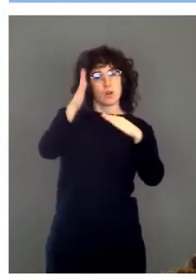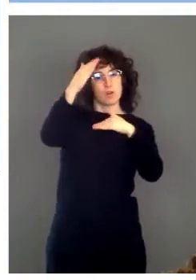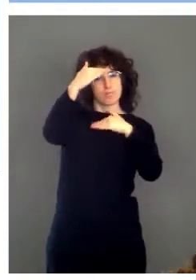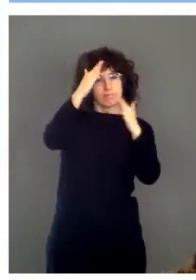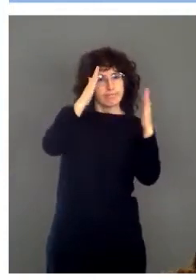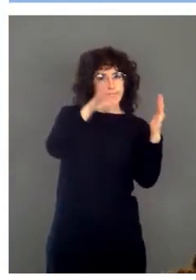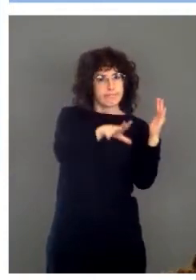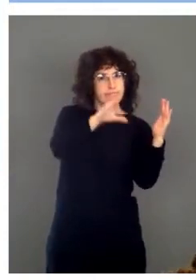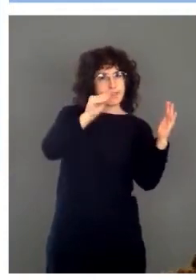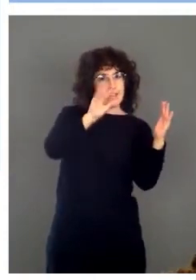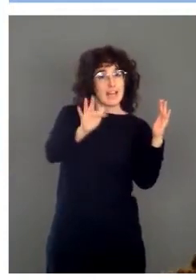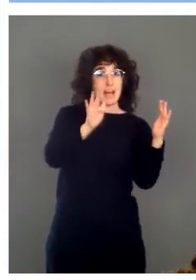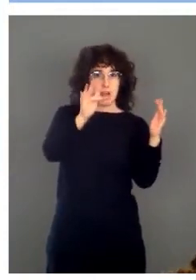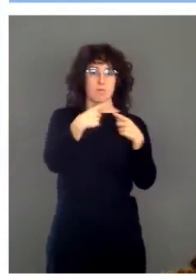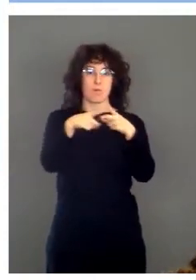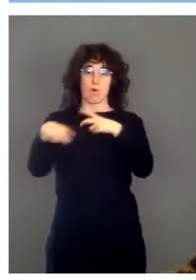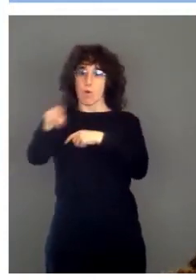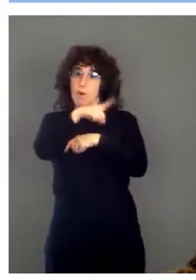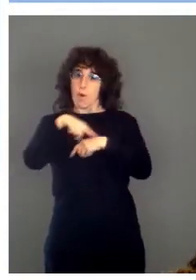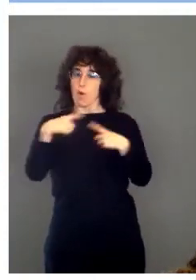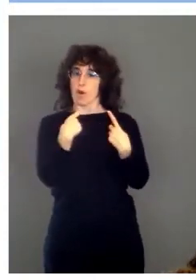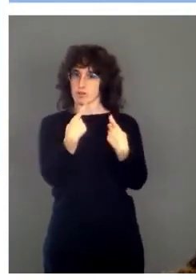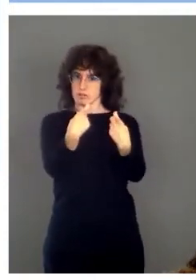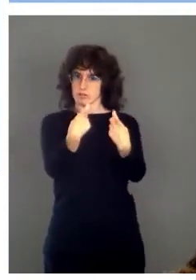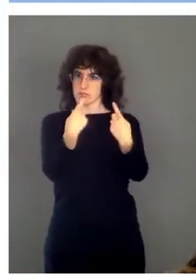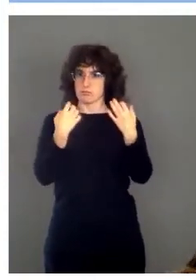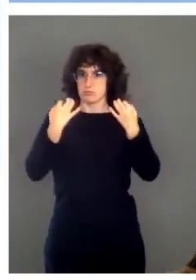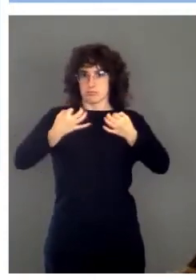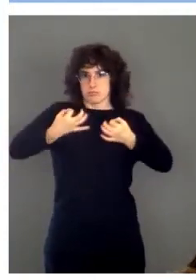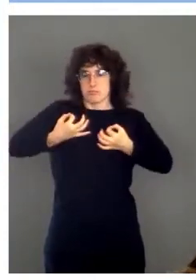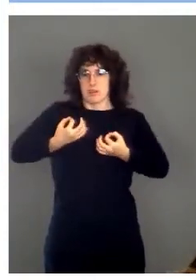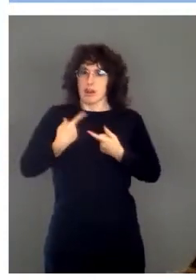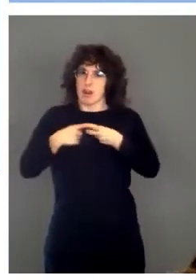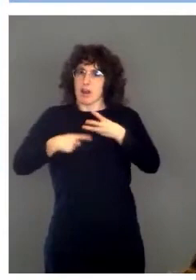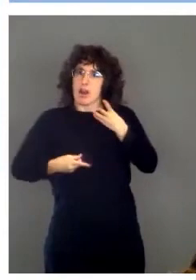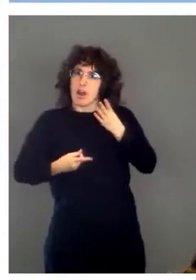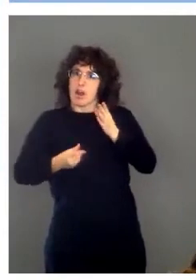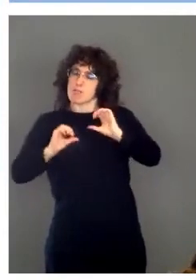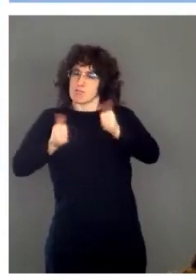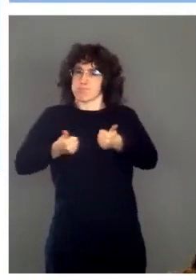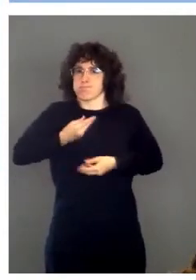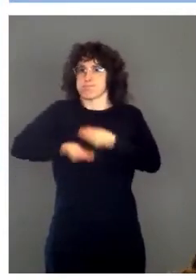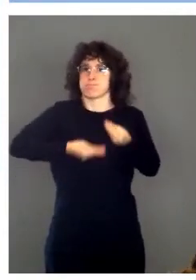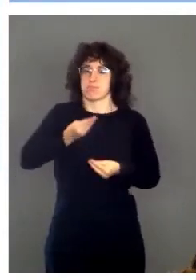Que necesitáis que se pongan en marcha tratar un poco de Ordenar y de impulsar de nuevo eh ciertas deficiencias que